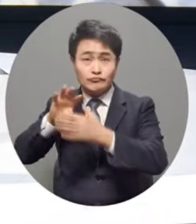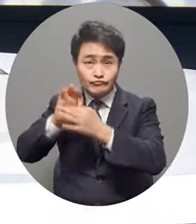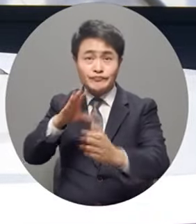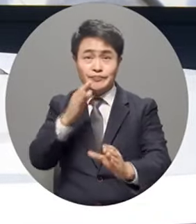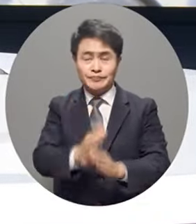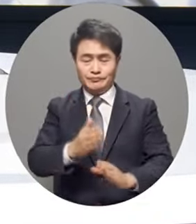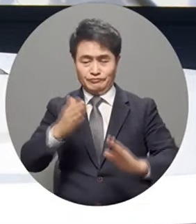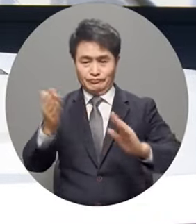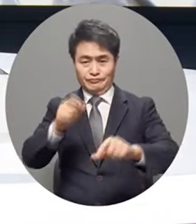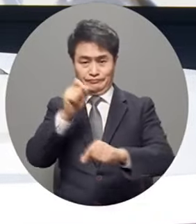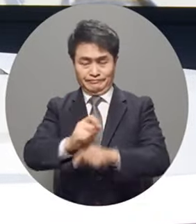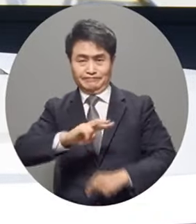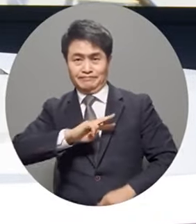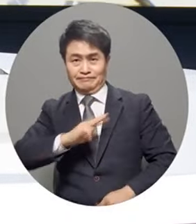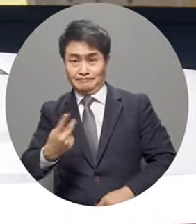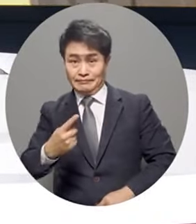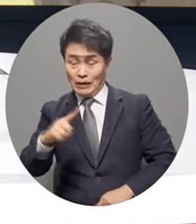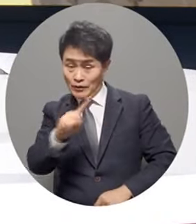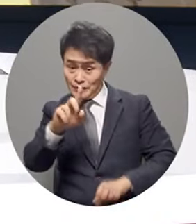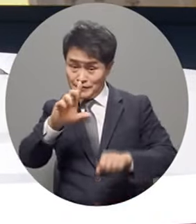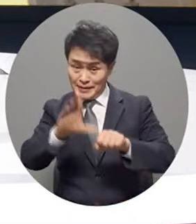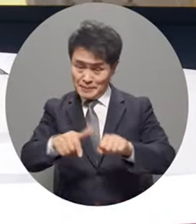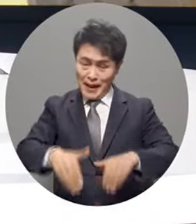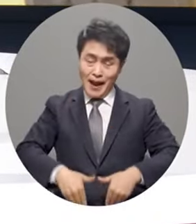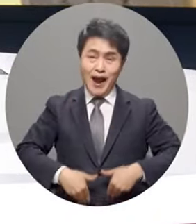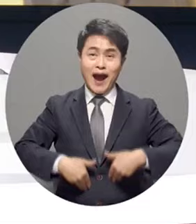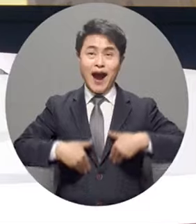있습니다.